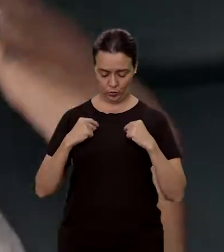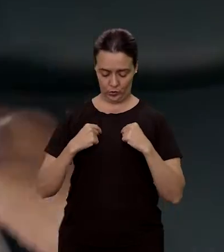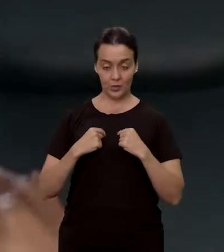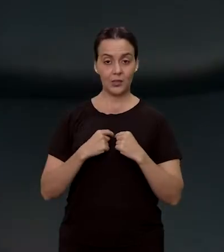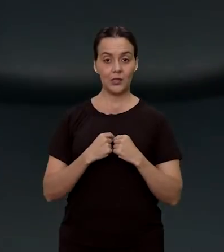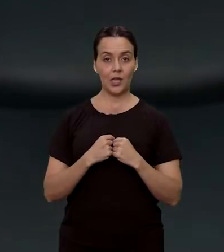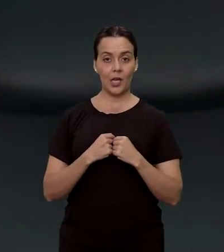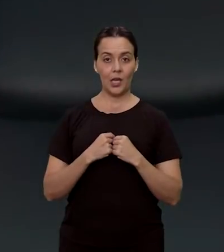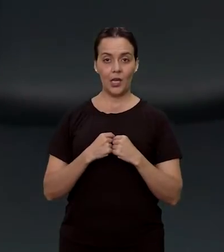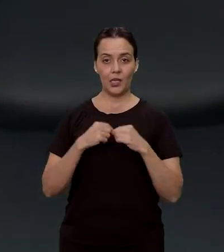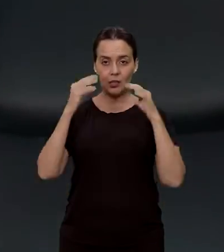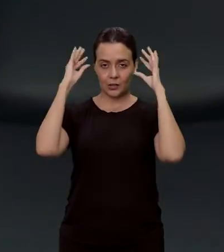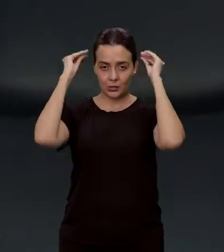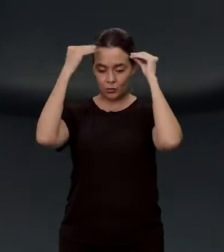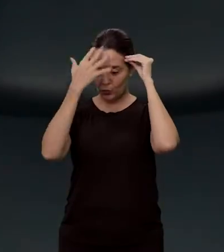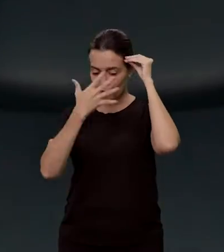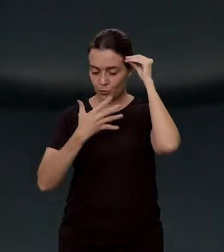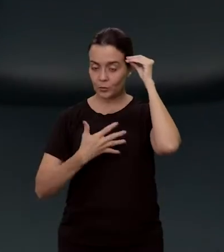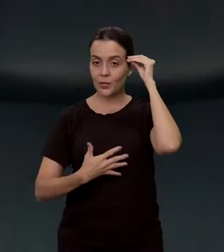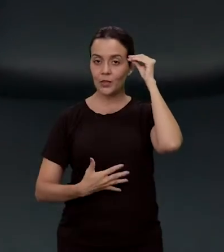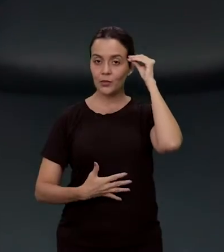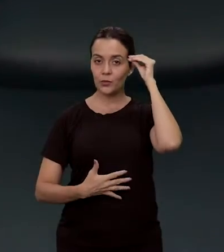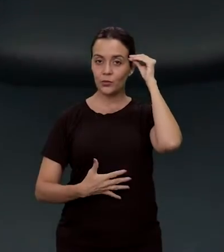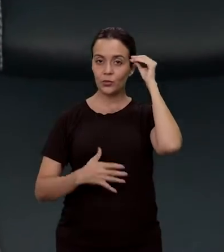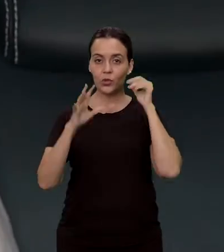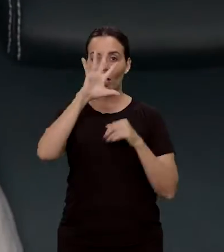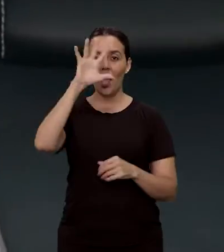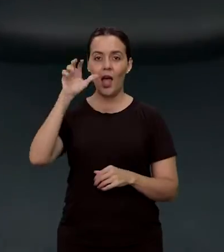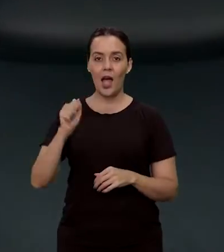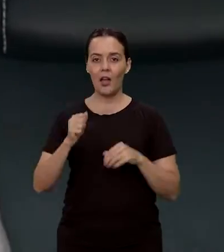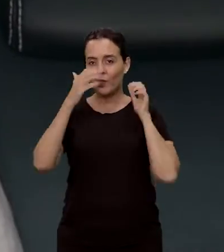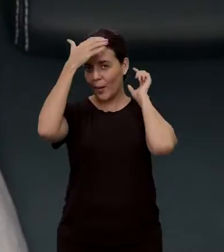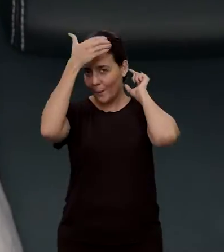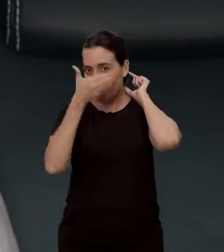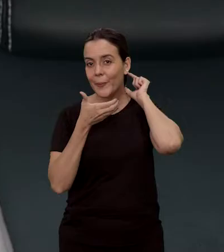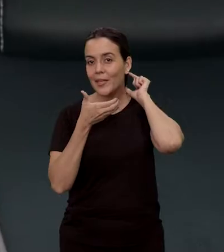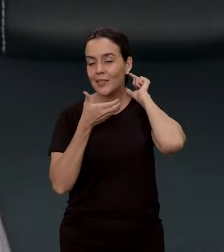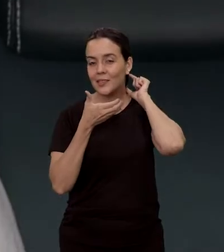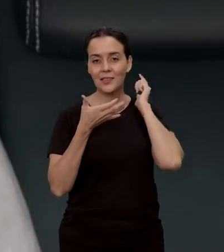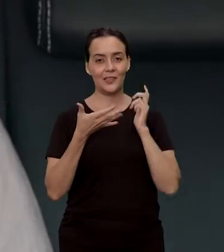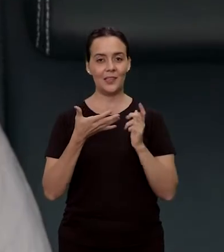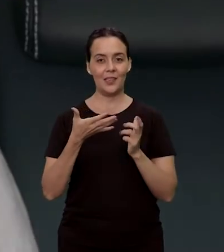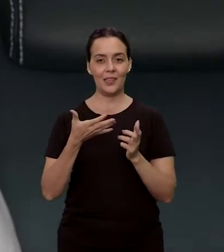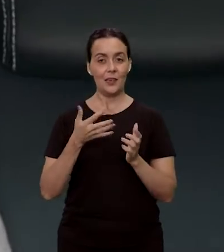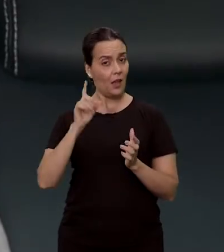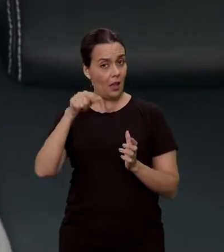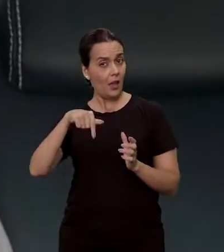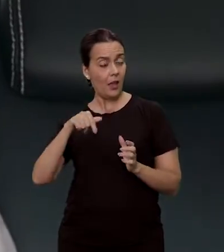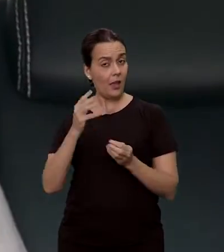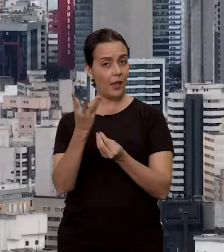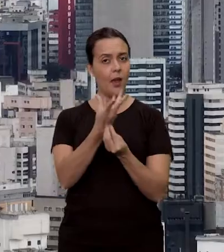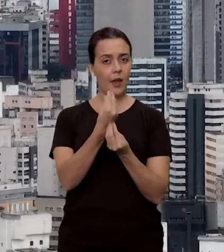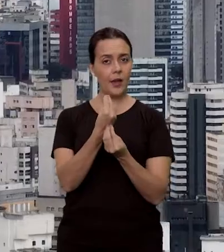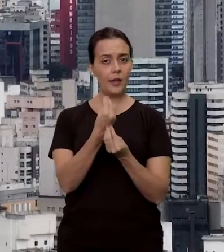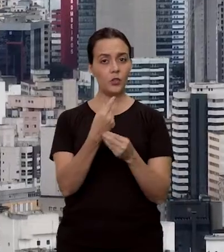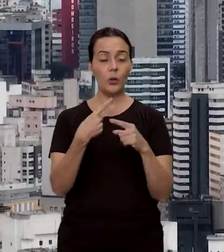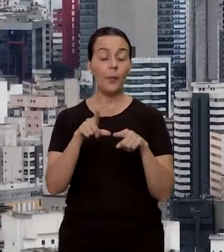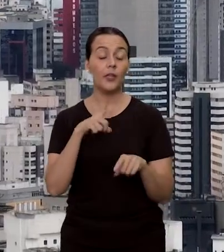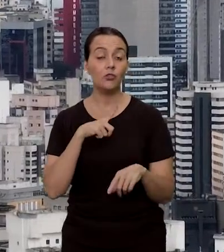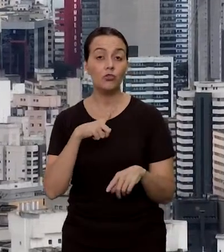os mantos sagrados, as máscaras africanas. Isso é arte, mas isso também tinha uma função, uma função social.